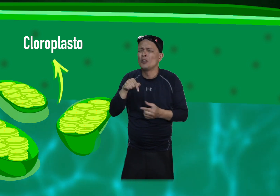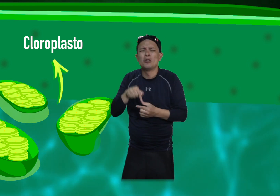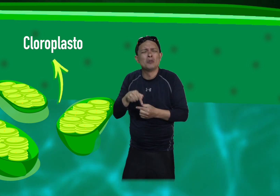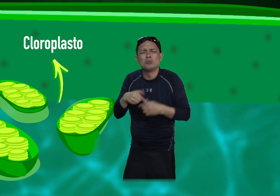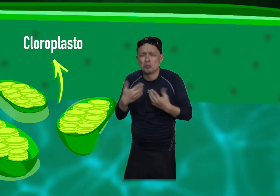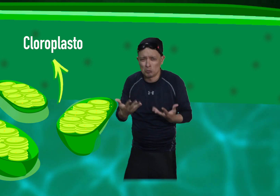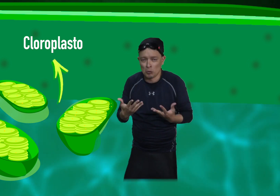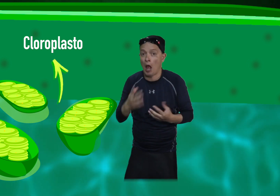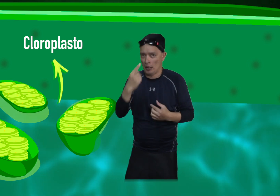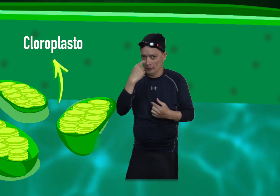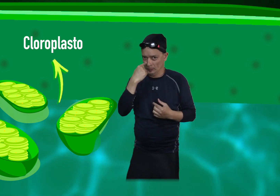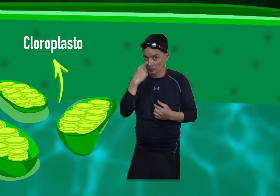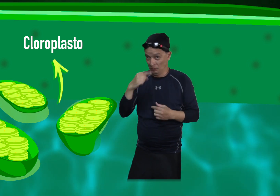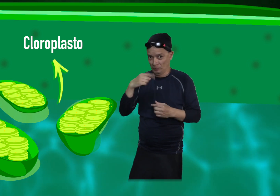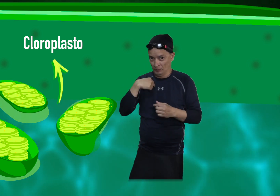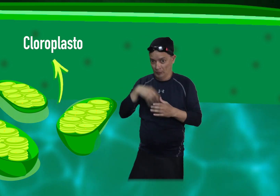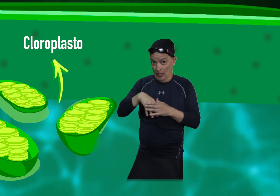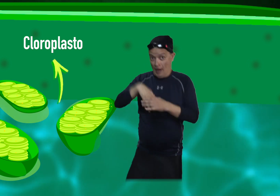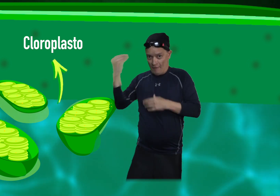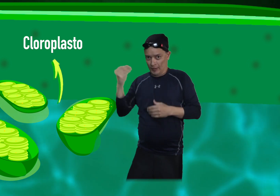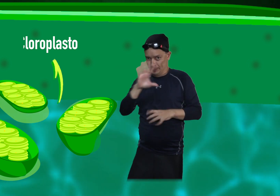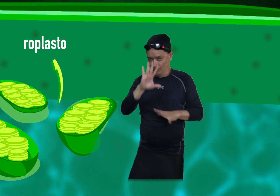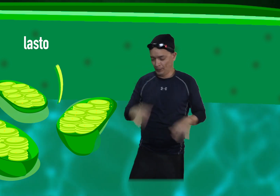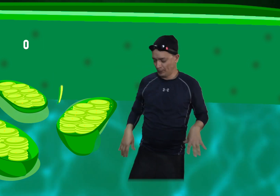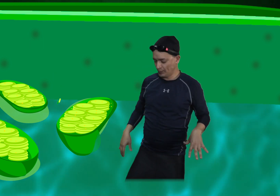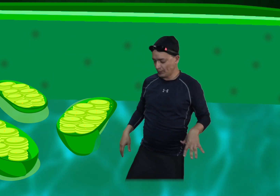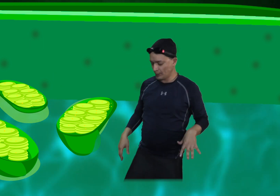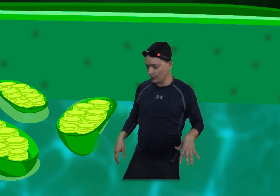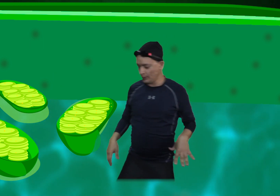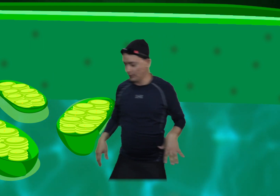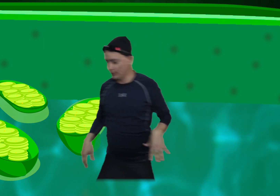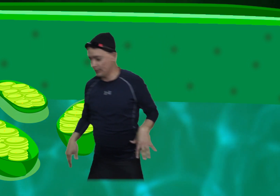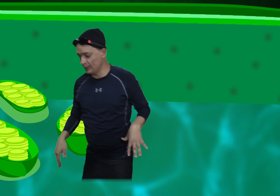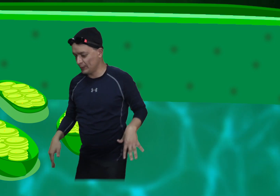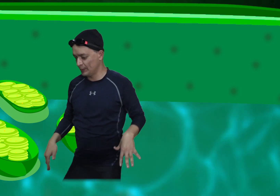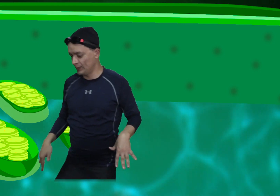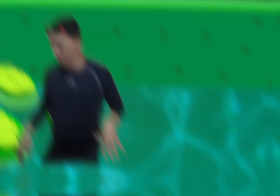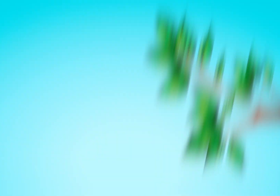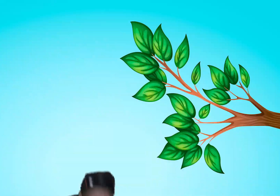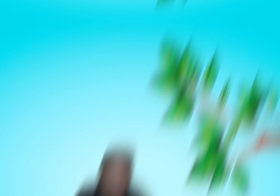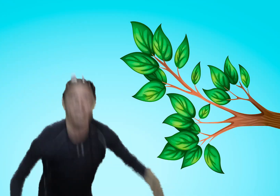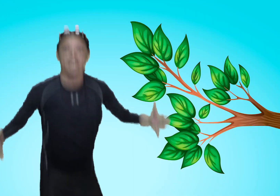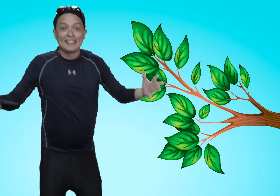Se preguntan cómo lo hace... Ya les voy a mostrar, pero debo salir, un momento.